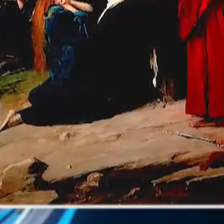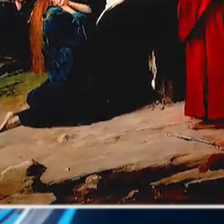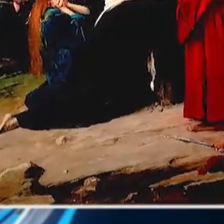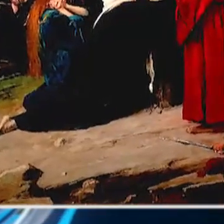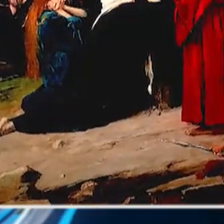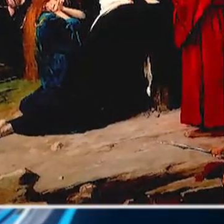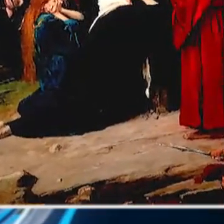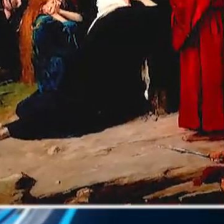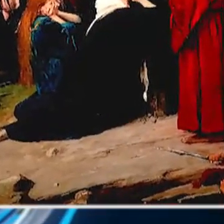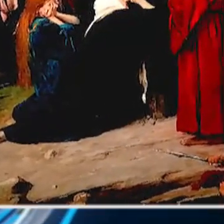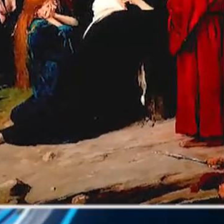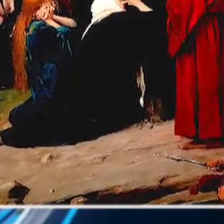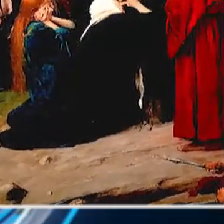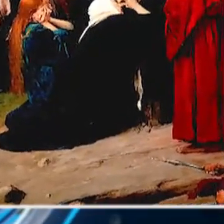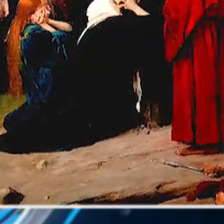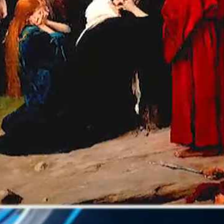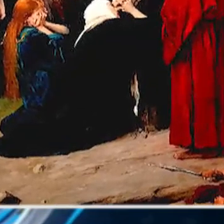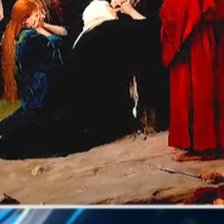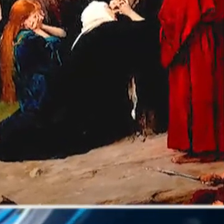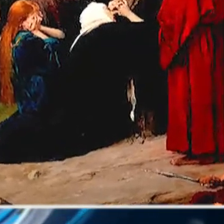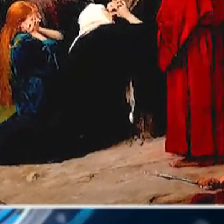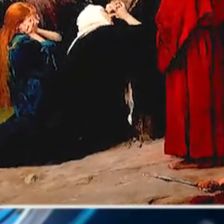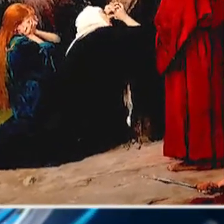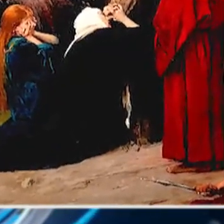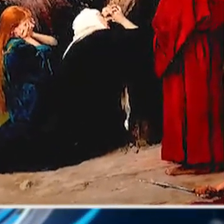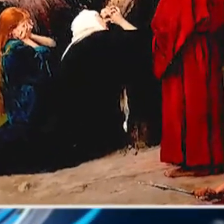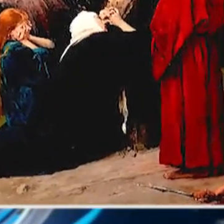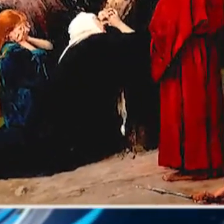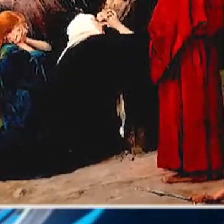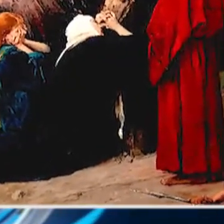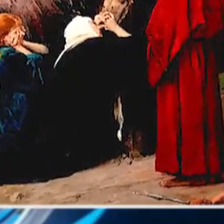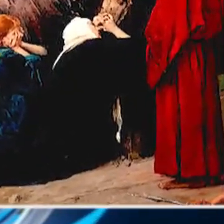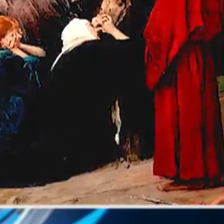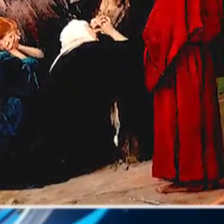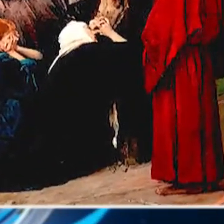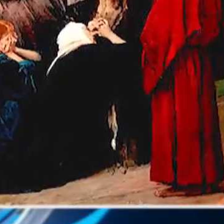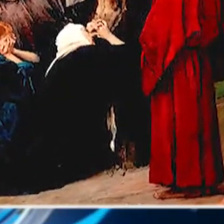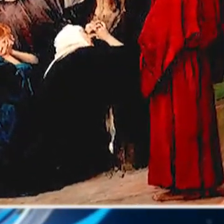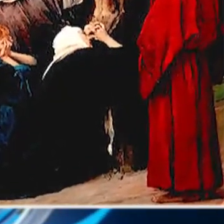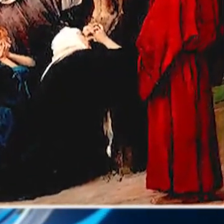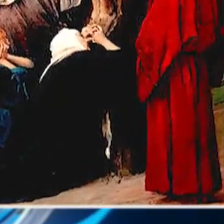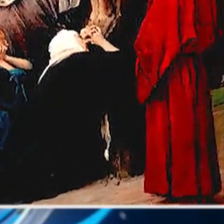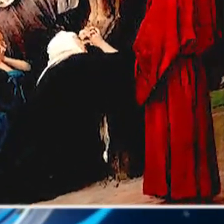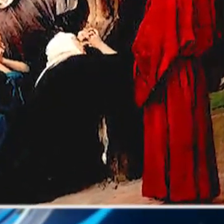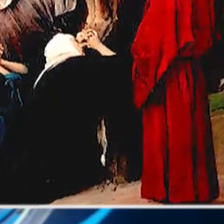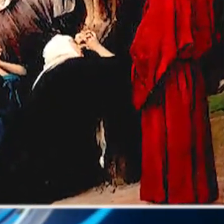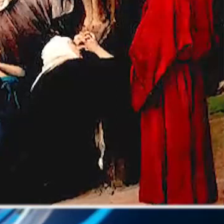из них взял губку наполнил уксусом и наложив на трость давал ему пить а другие говорили Постой